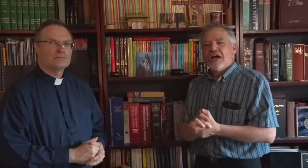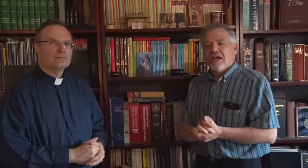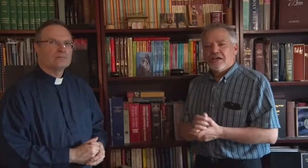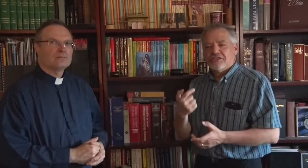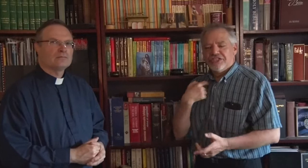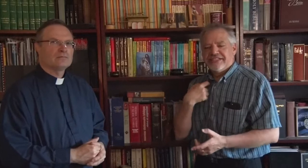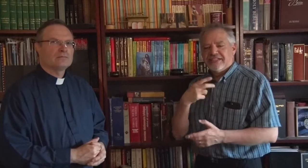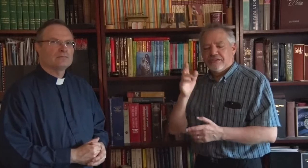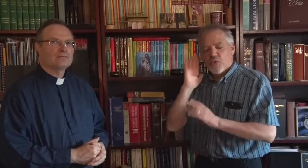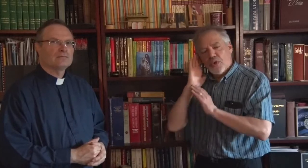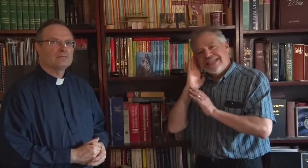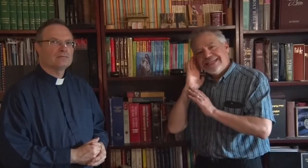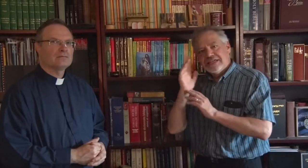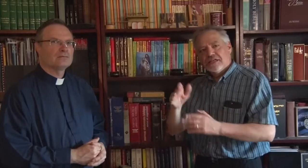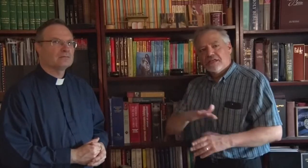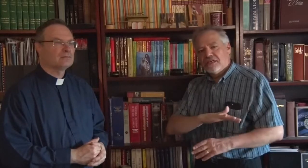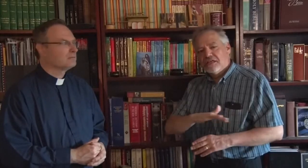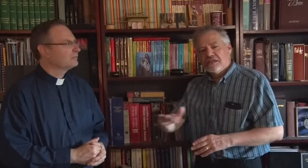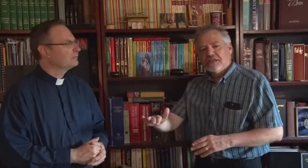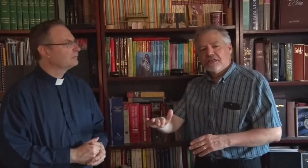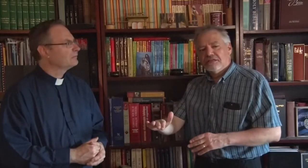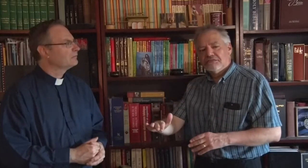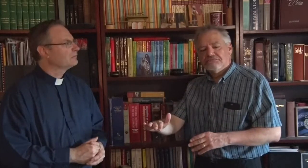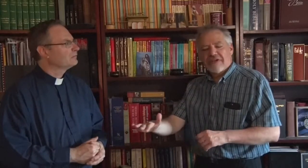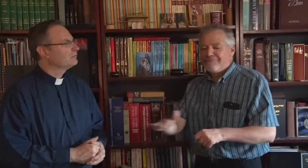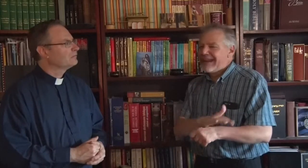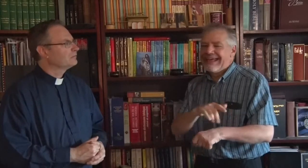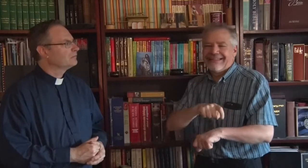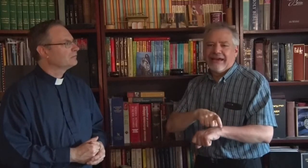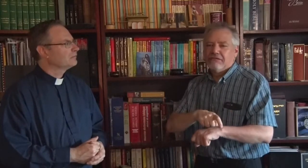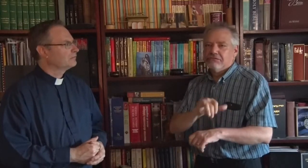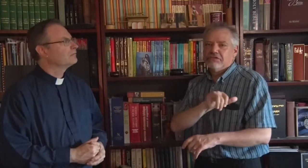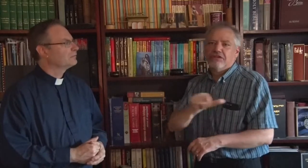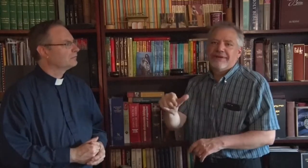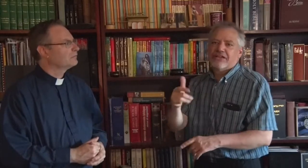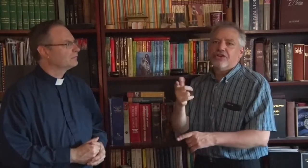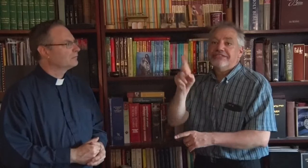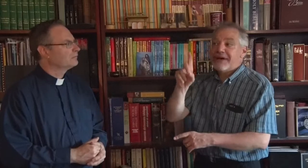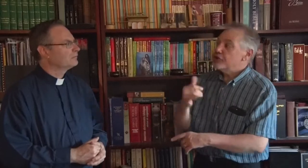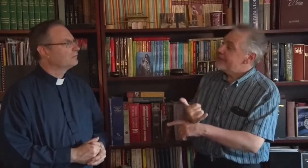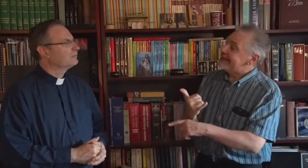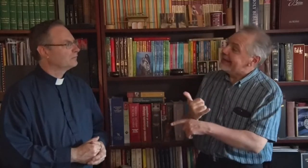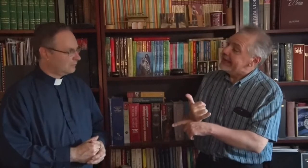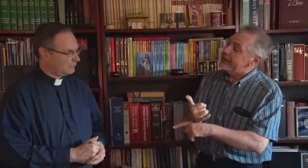J’étais au lit… euh.. en plein temps. Seulement qu’un dimanche matin